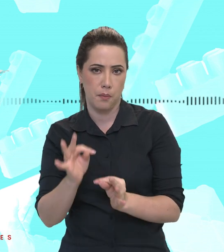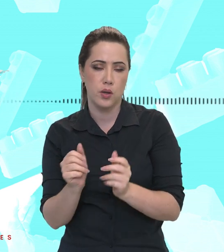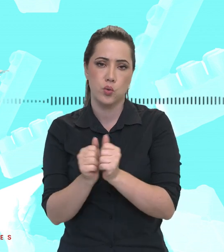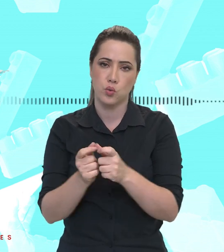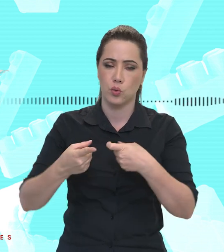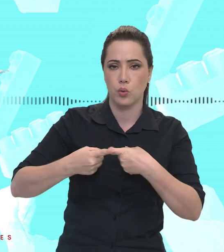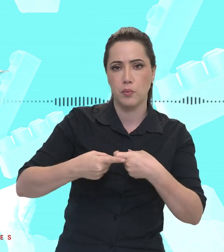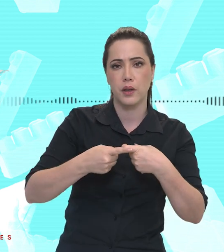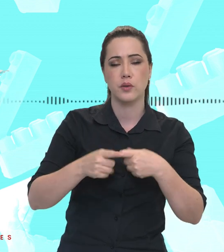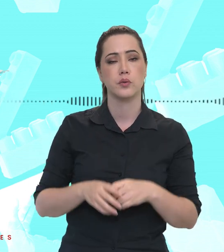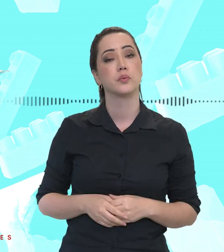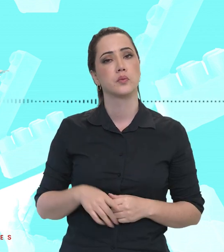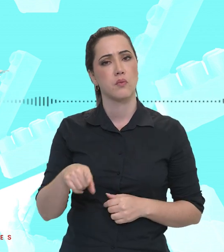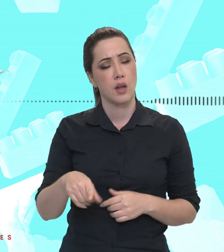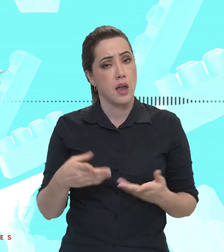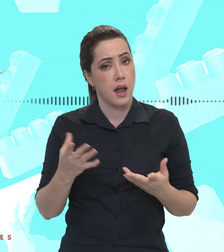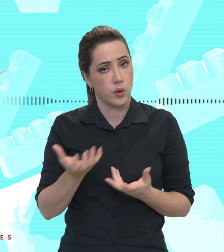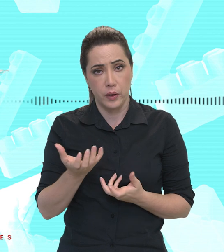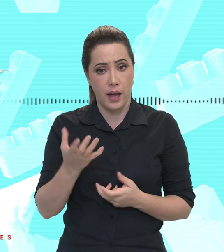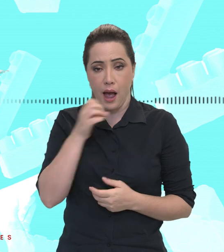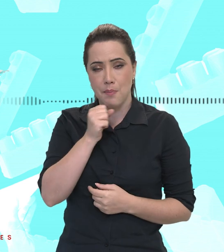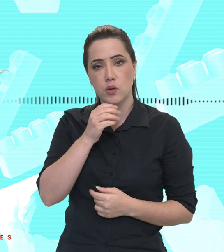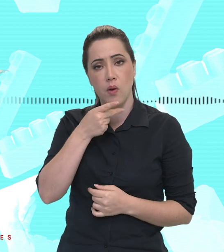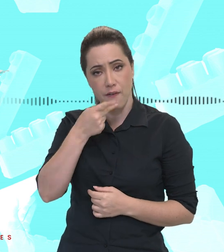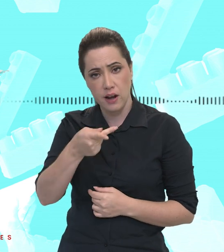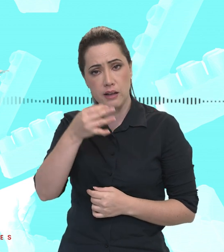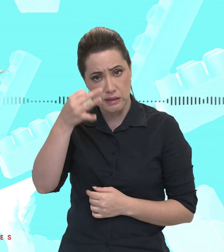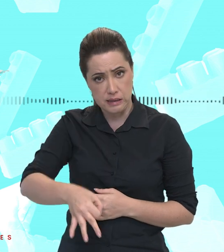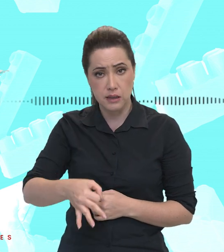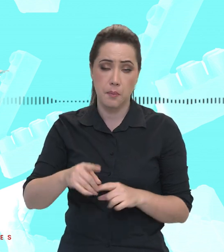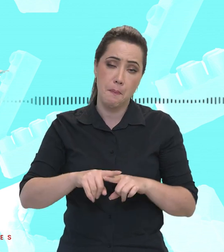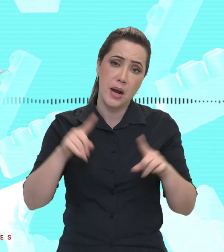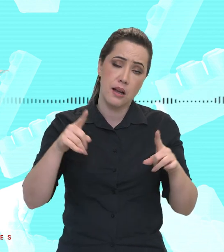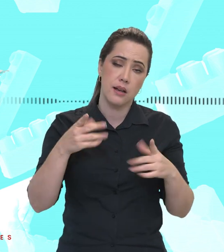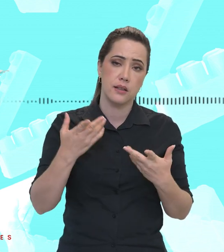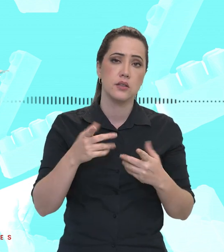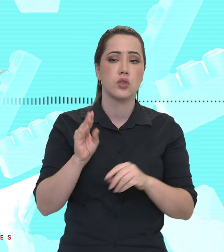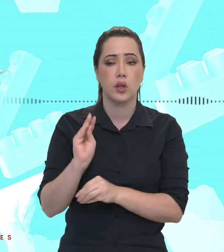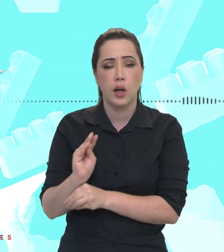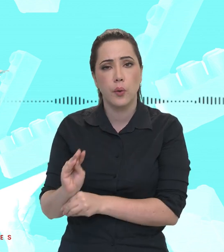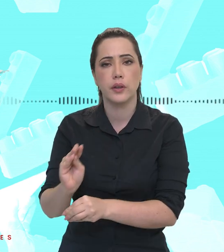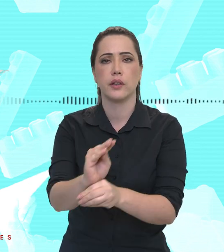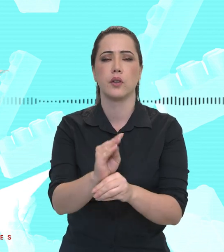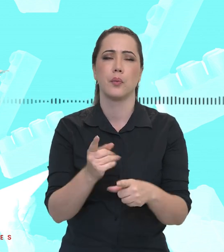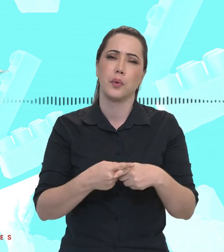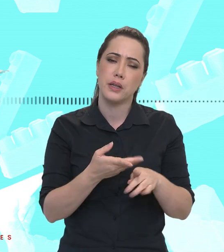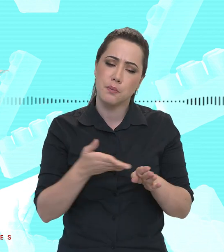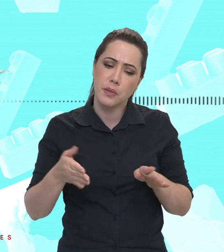prefere não se precipitar no diagnóstico, ainda mais depois de uma pandemia que revirou a rotina das famílias, inclusive das crianças.